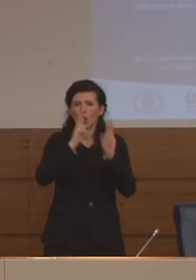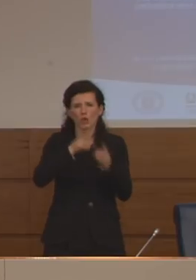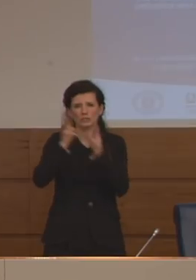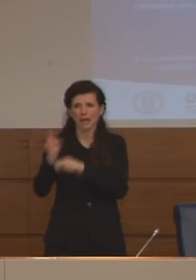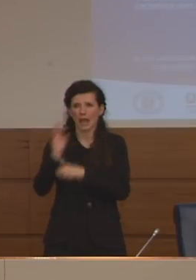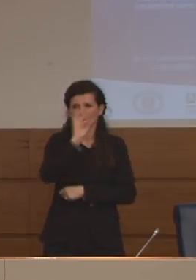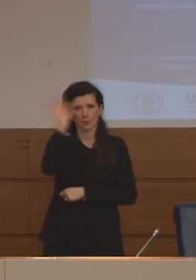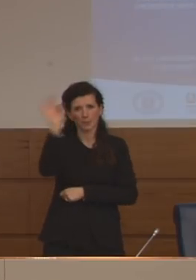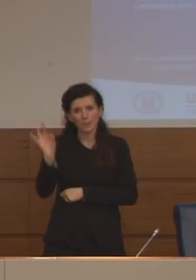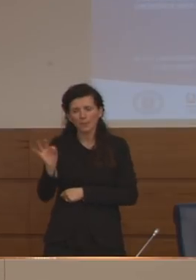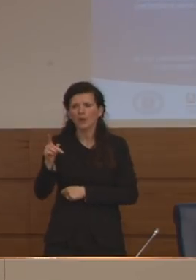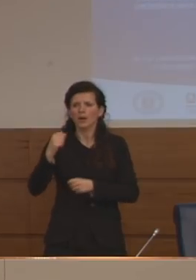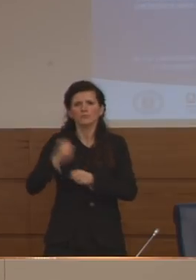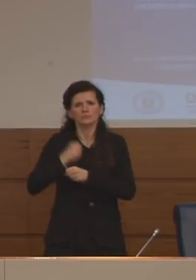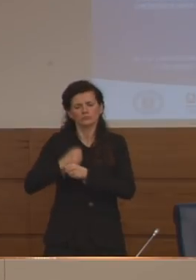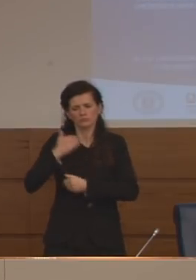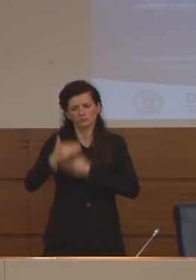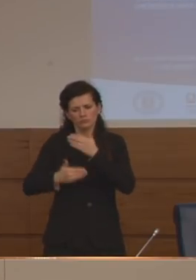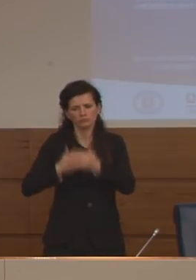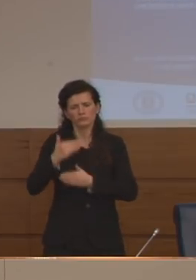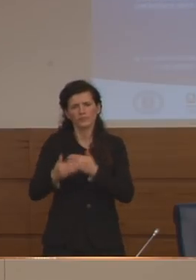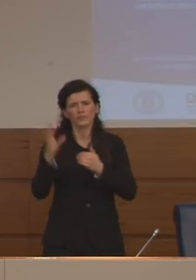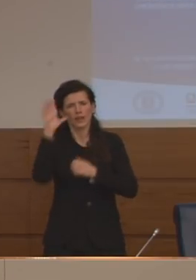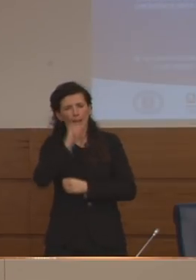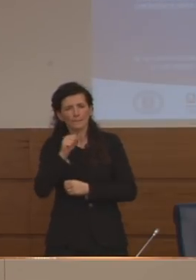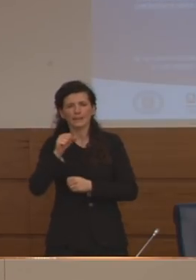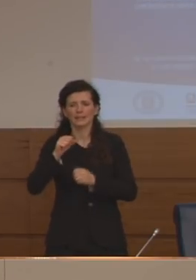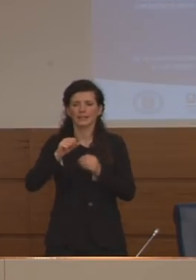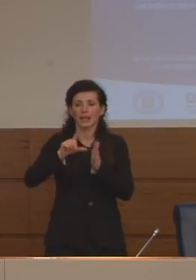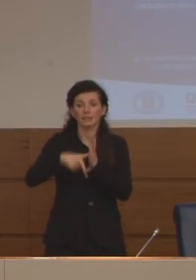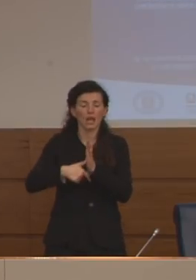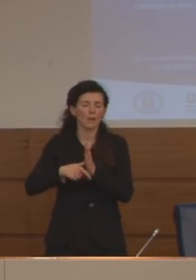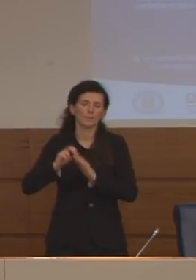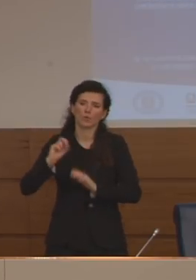estremamente interessanti per velocizzare questo tipo di esame.